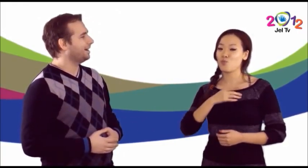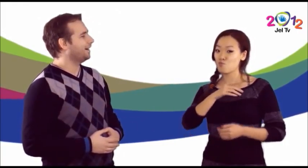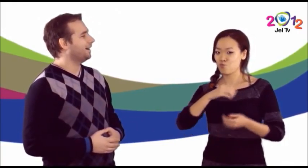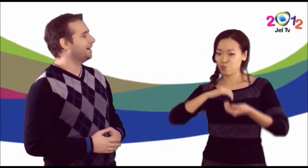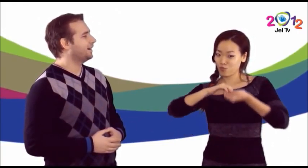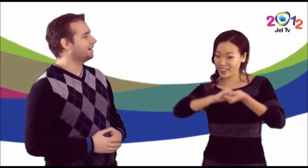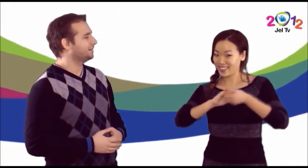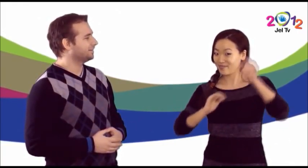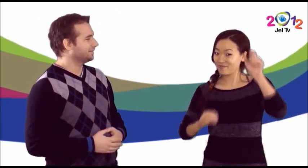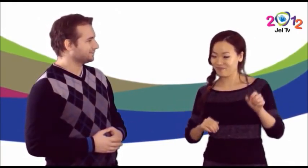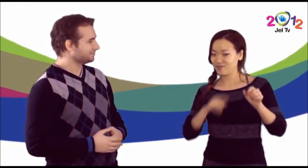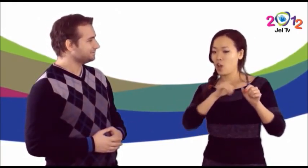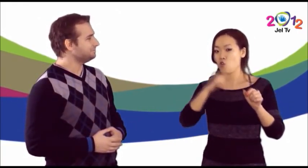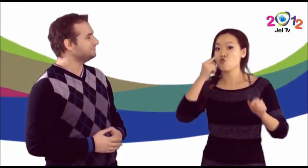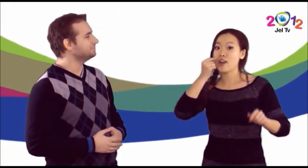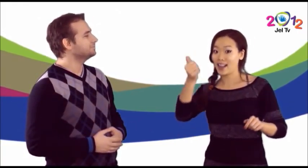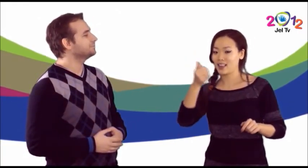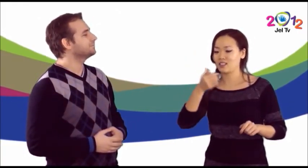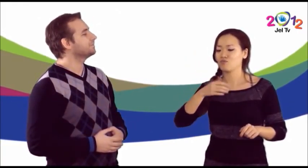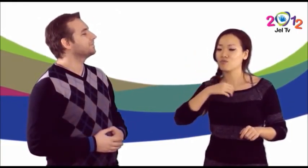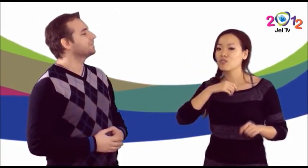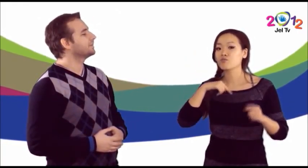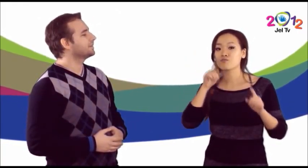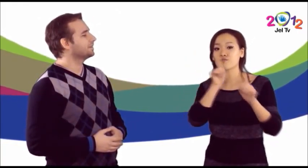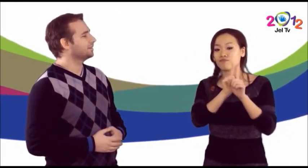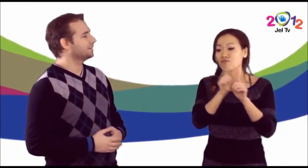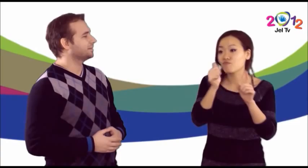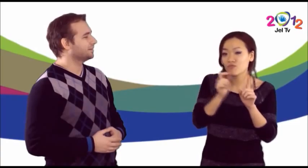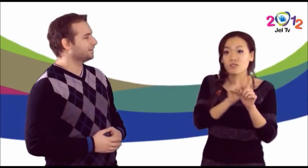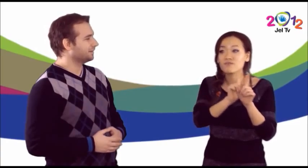Van egy barátom, aki magyar. Vele együtt megismerem a várost, az országot.